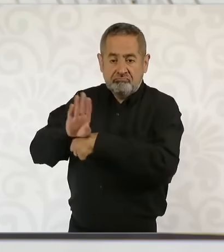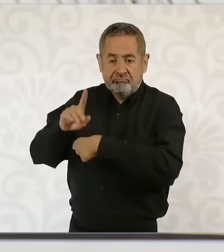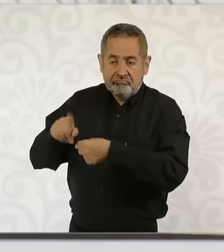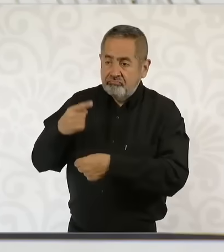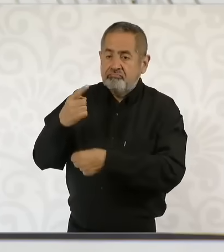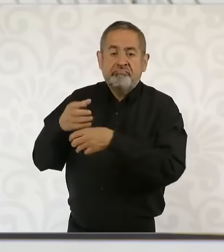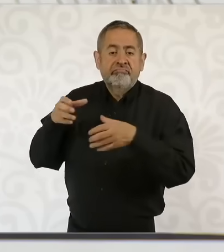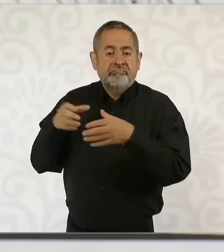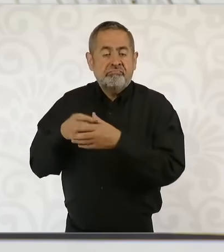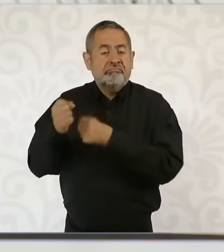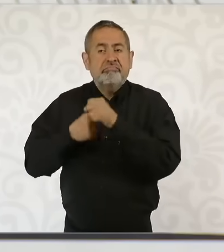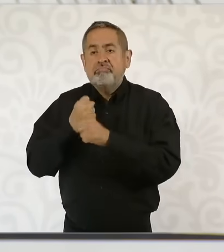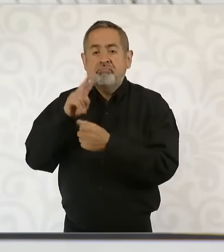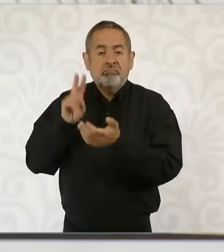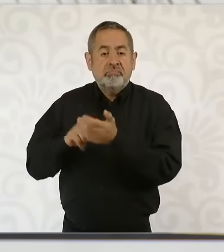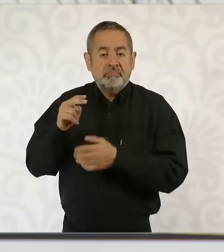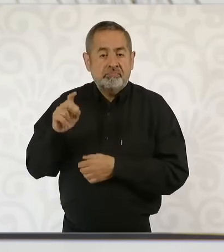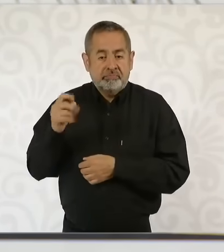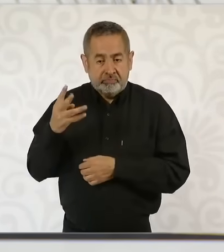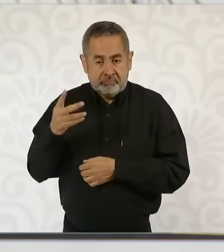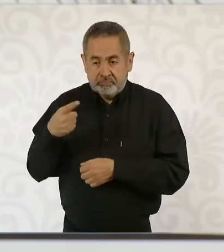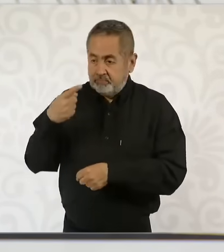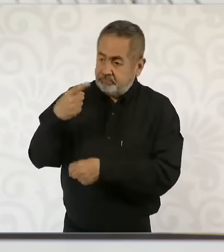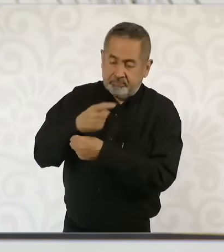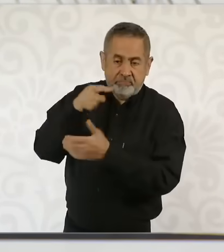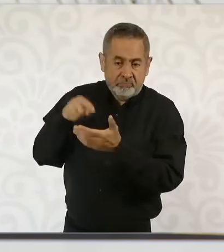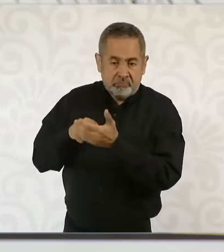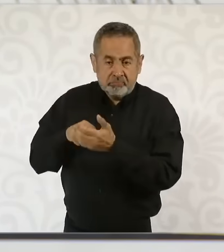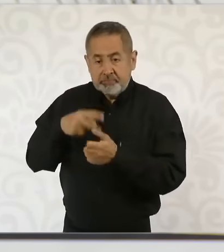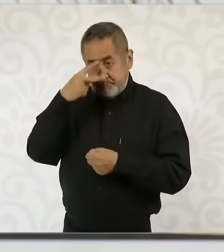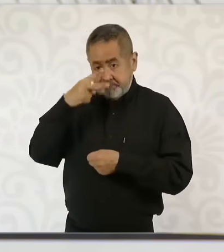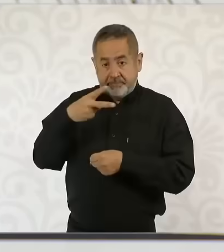2024 recibió el primer lugar en inversión extranjera directa y México fue el segundo